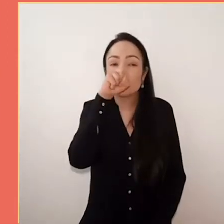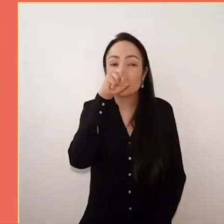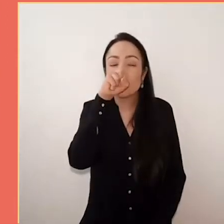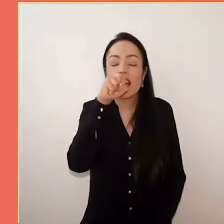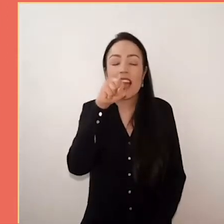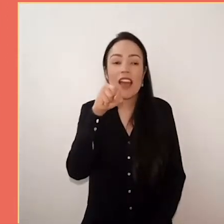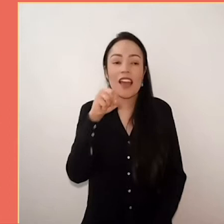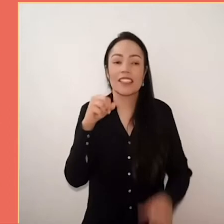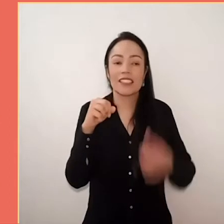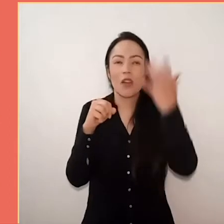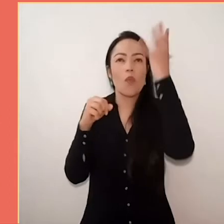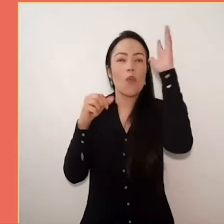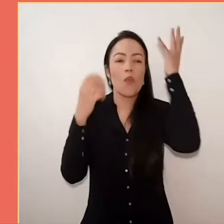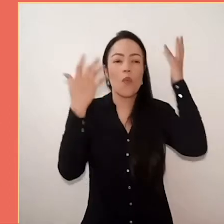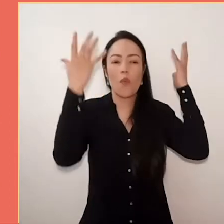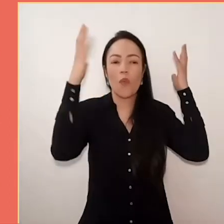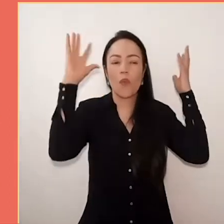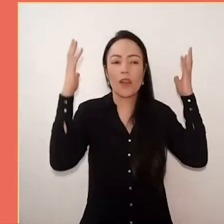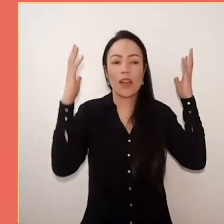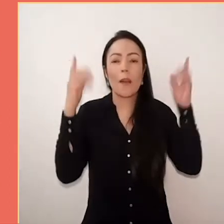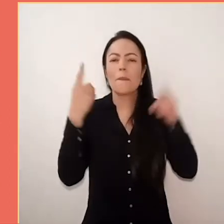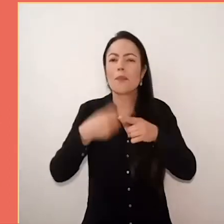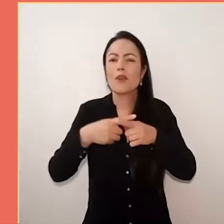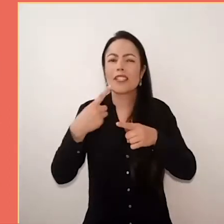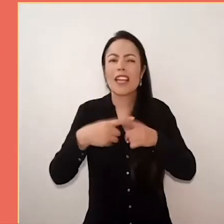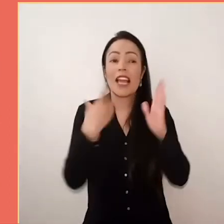por causa dos tantos livros de Kipling que eu havia lido,